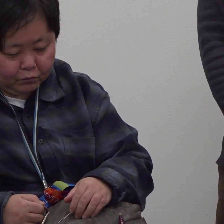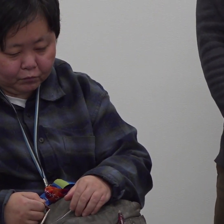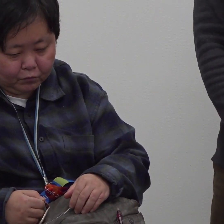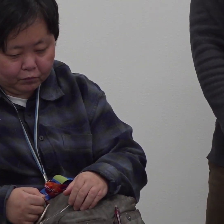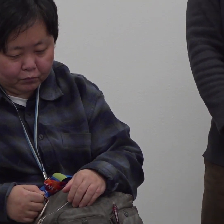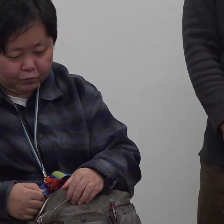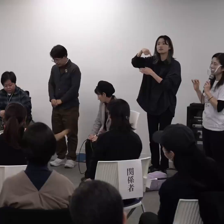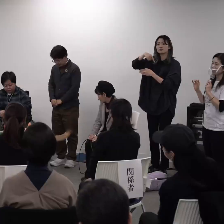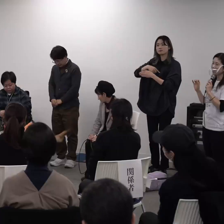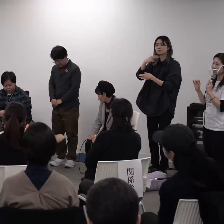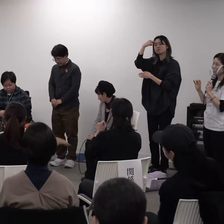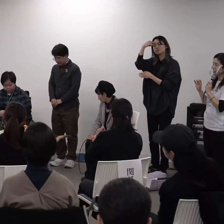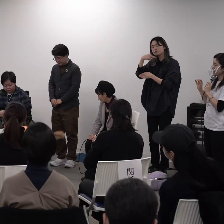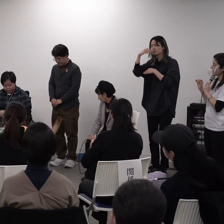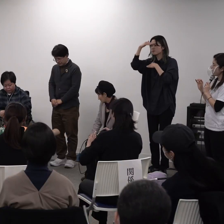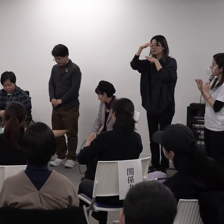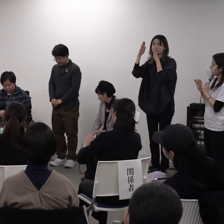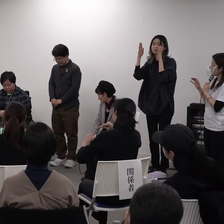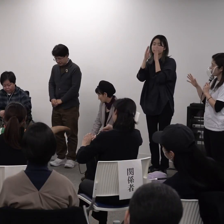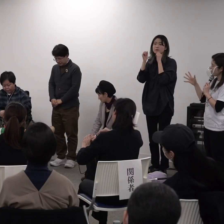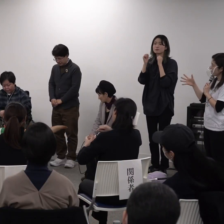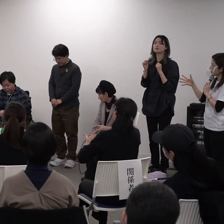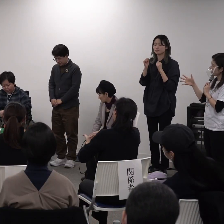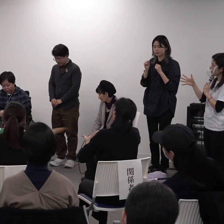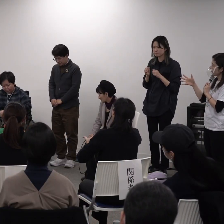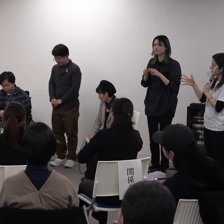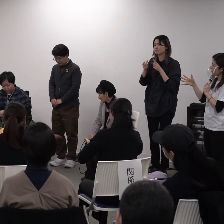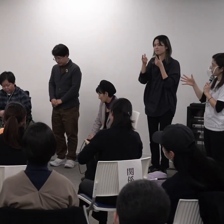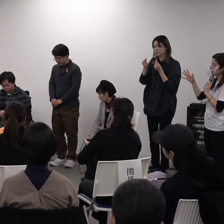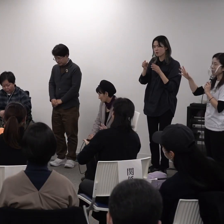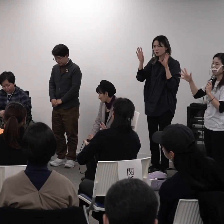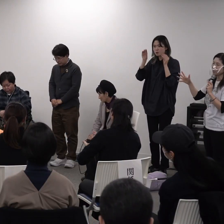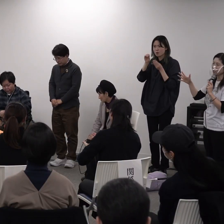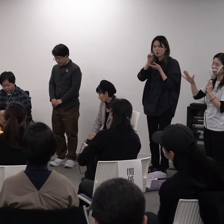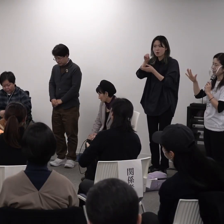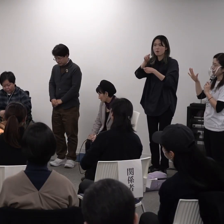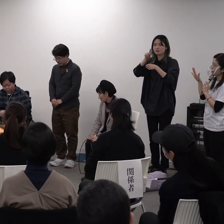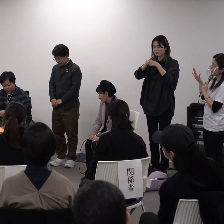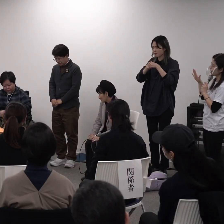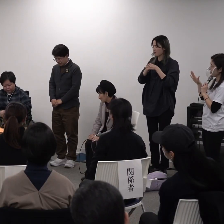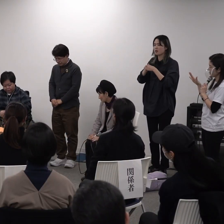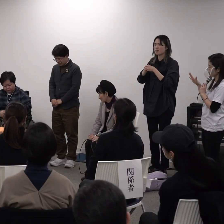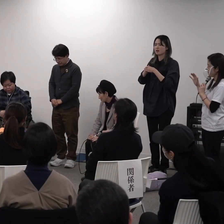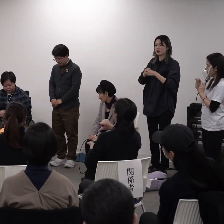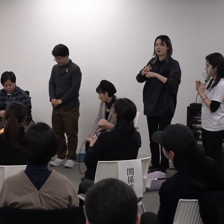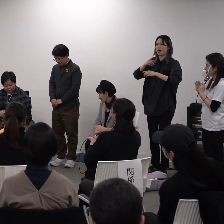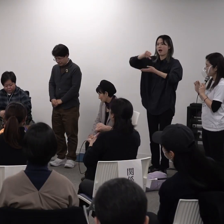ちゃんと伝わるようにアテネパラリンピックの銀メダルですよっていうのがわかるように